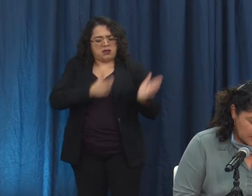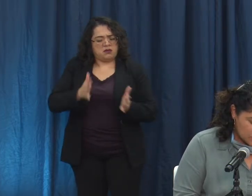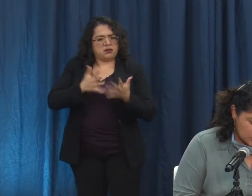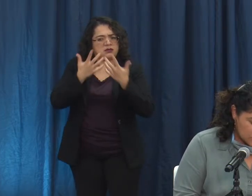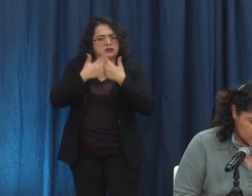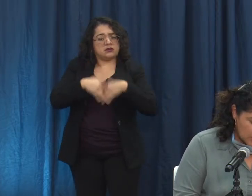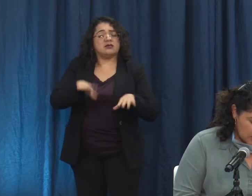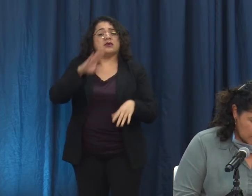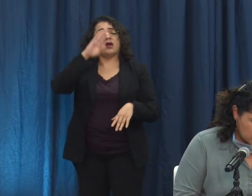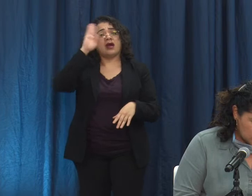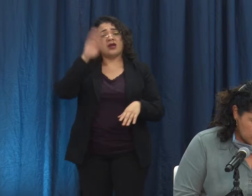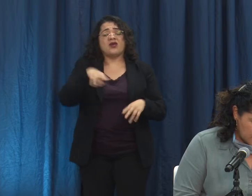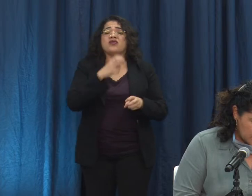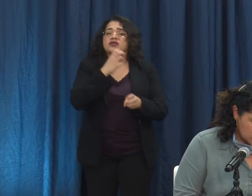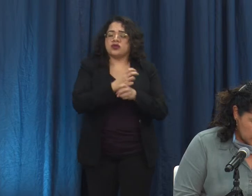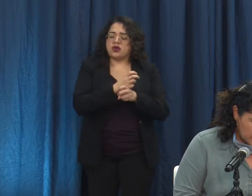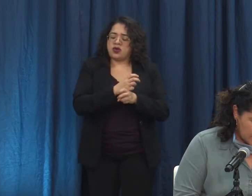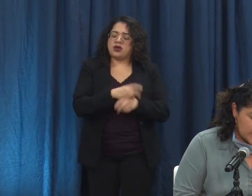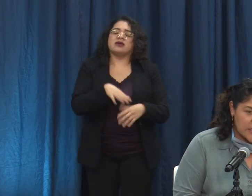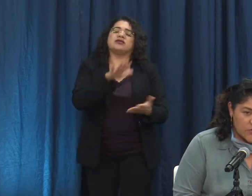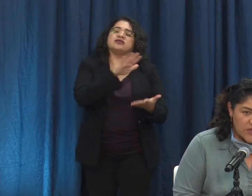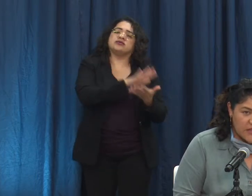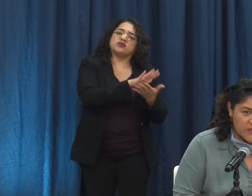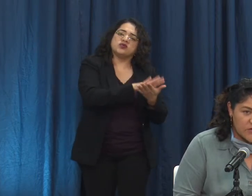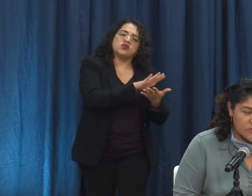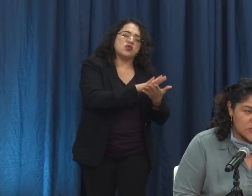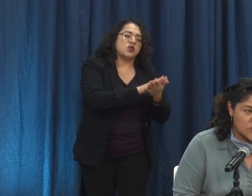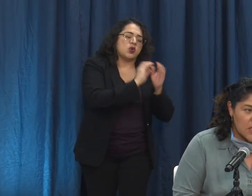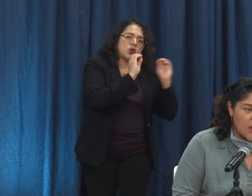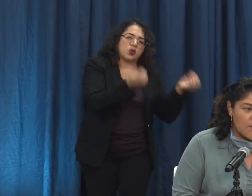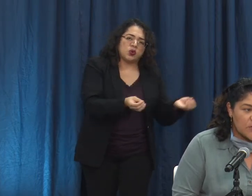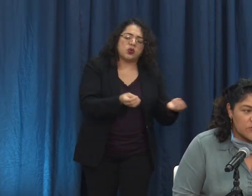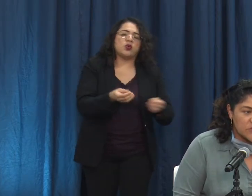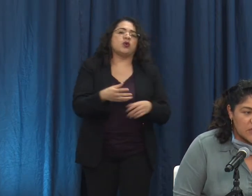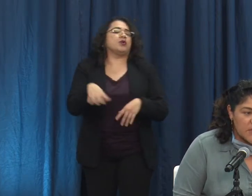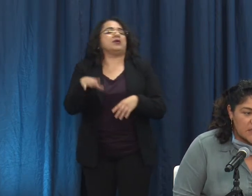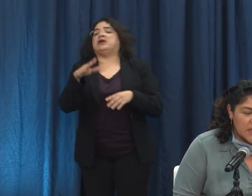los ninos que no van a la escuela y el cuidado de los ninos para nuestra meta